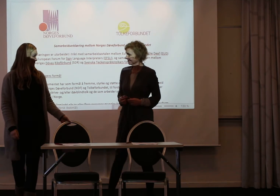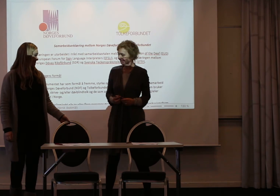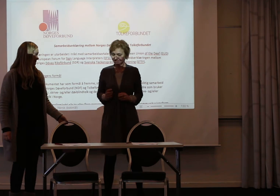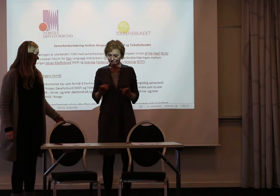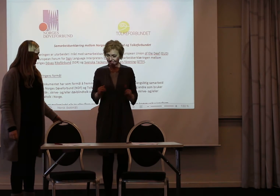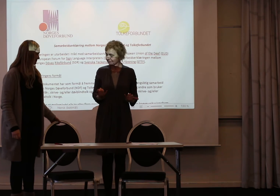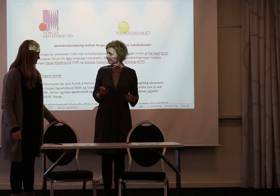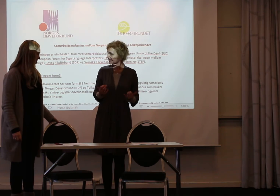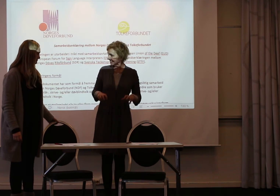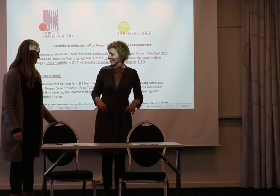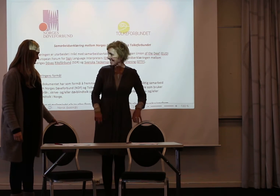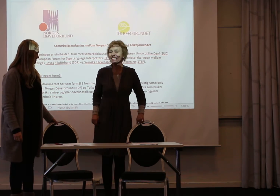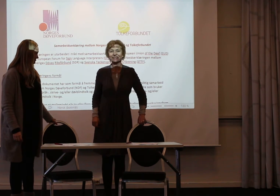Ja, da setter vi oss.